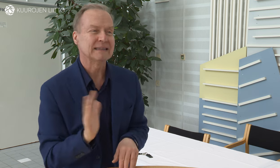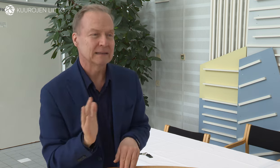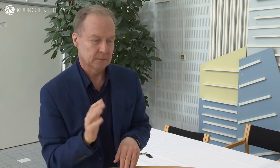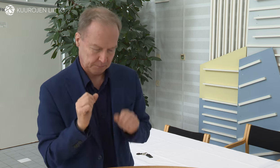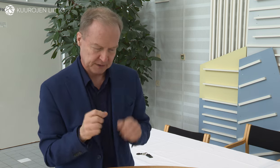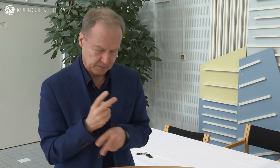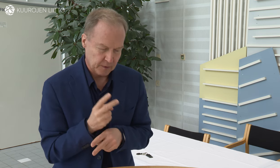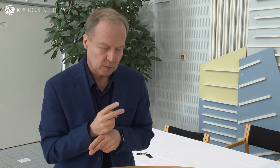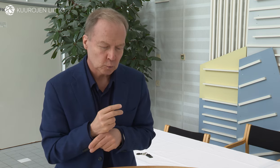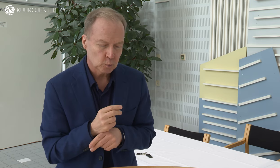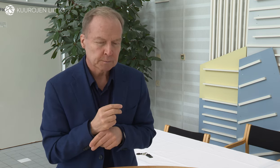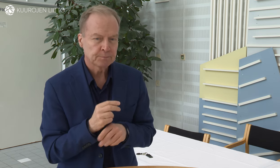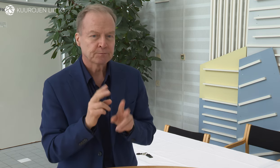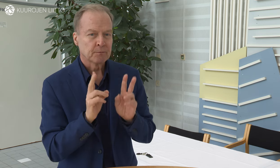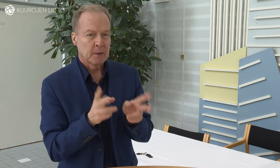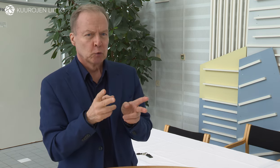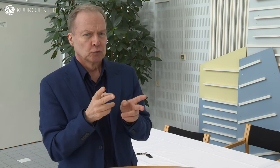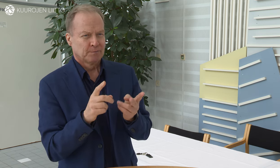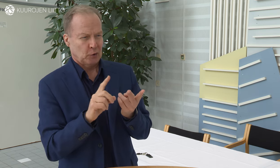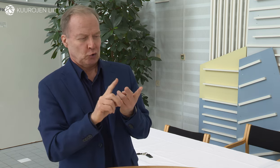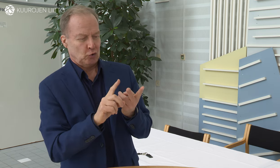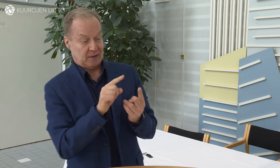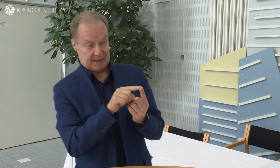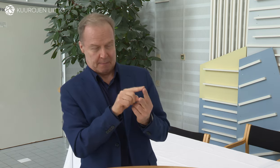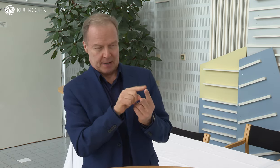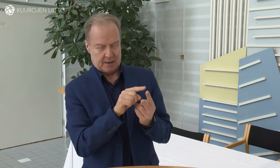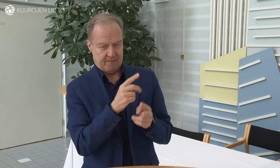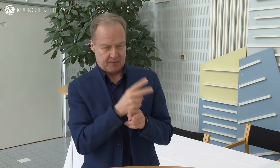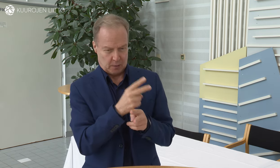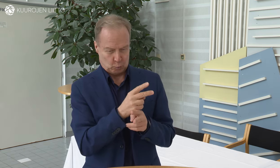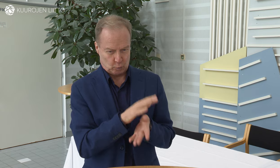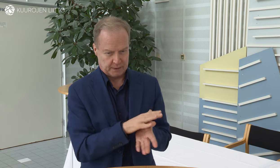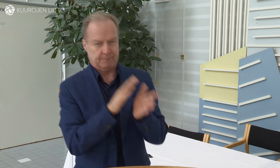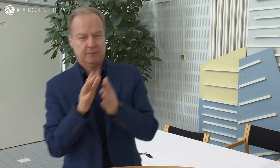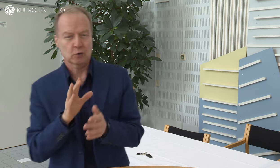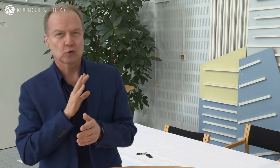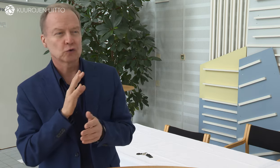Ennakointi on ihan välttämätön jo nykyisten sopeutettujen toimintojen puolesta.